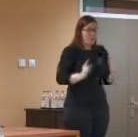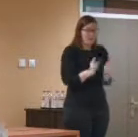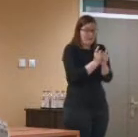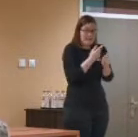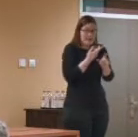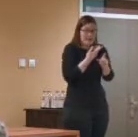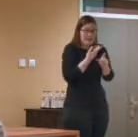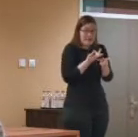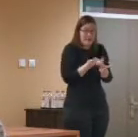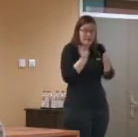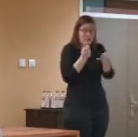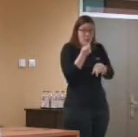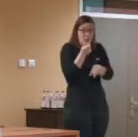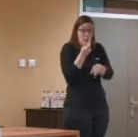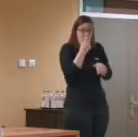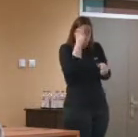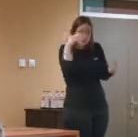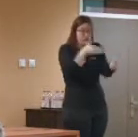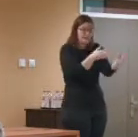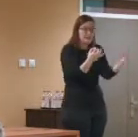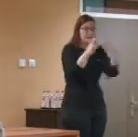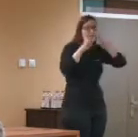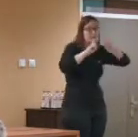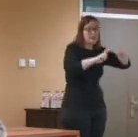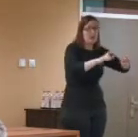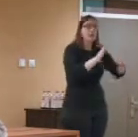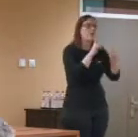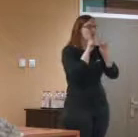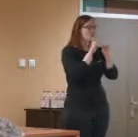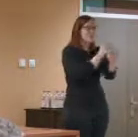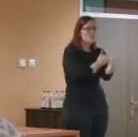tienen lo destinan a investigar, pero no es su prioridad,